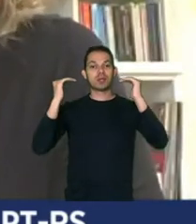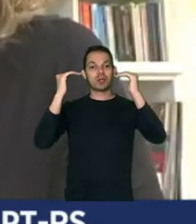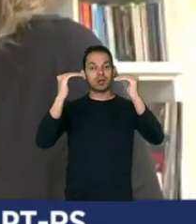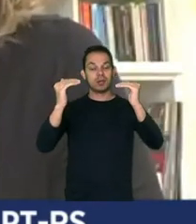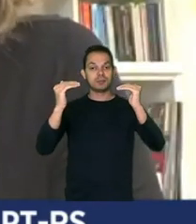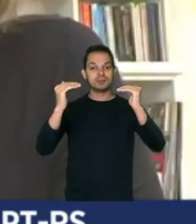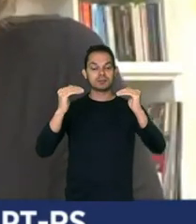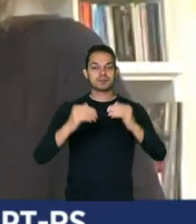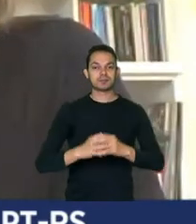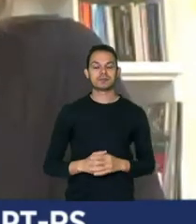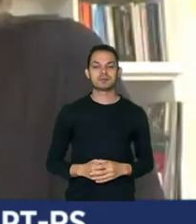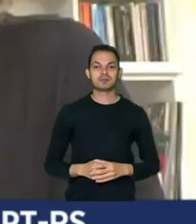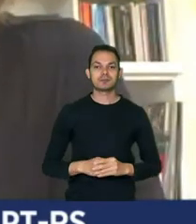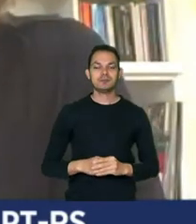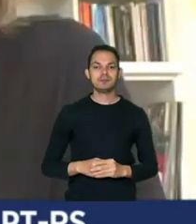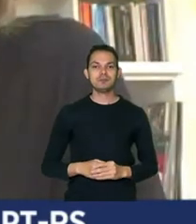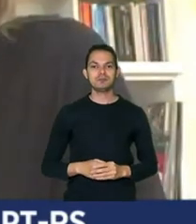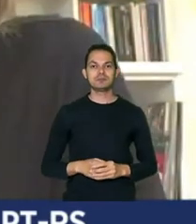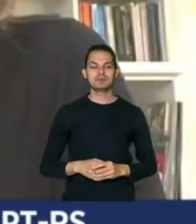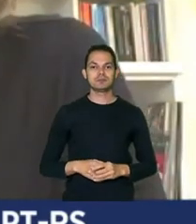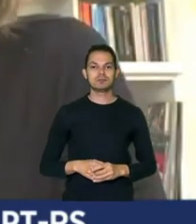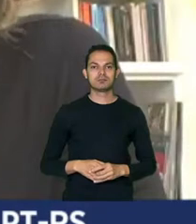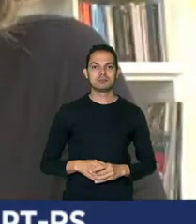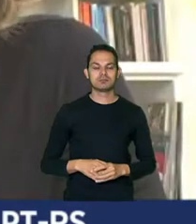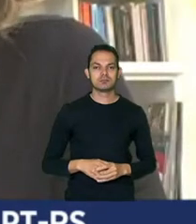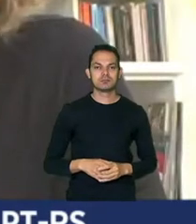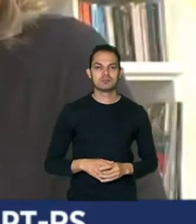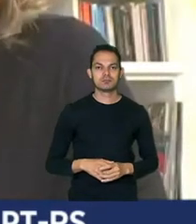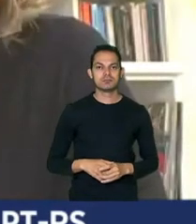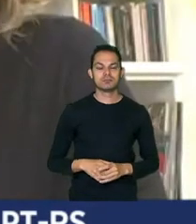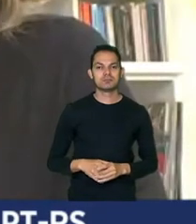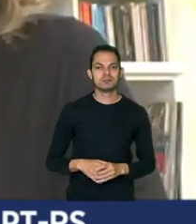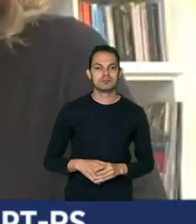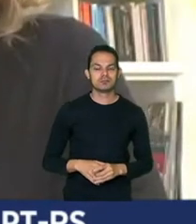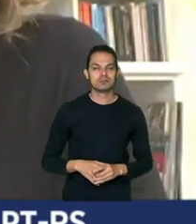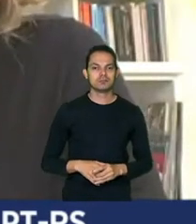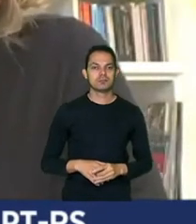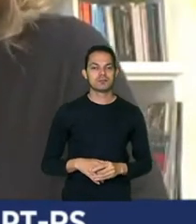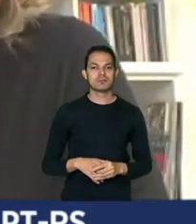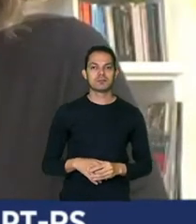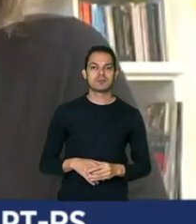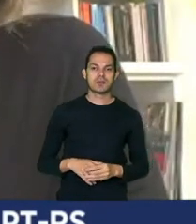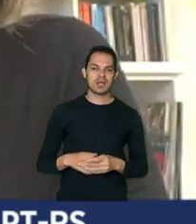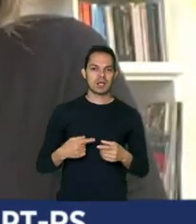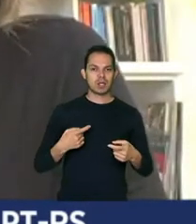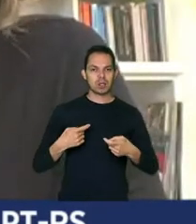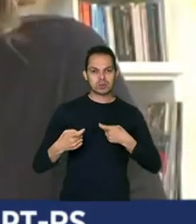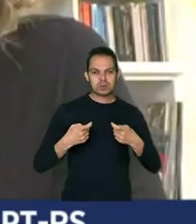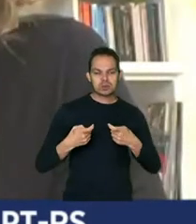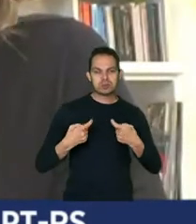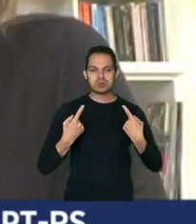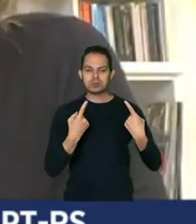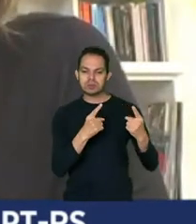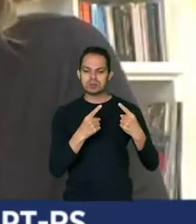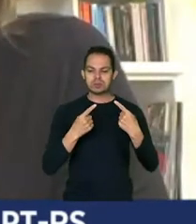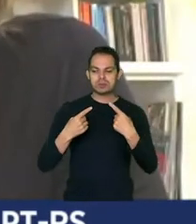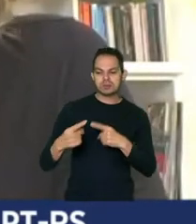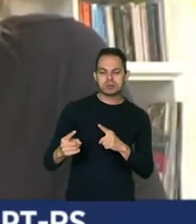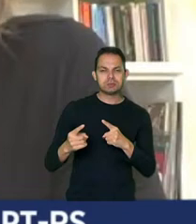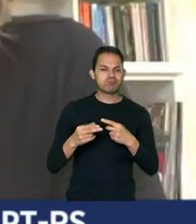INVARIÁVELEMENTE QUE AÇÕES DIPLOMÁTICAS OCUPEM UM ESPAÇO SUPERIOR E NÃO SEJAM JAMAIS ROMPIDAS COM O INÍCIO DE QUALQUER AGRESSÃO DE CARÁTER BÉ LICO, DE QUALQUER